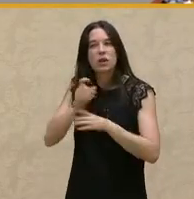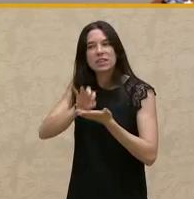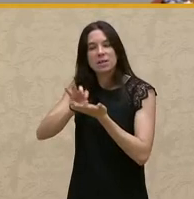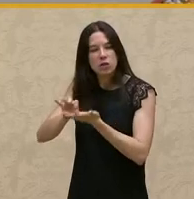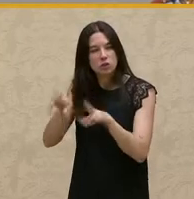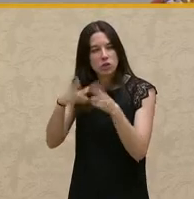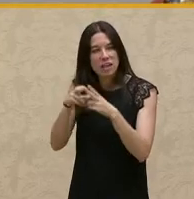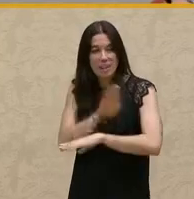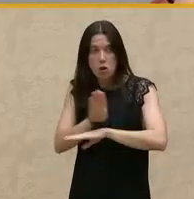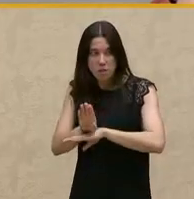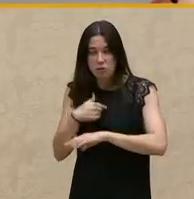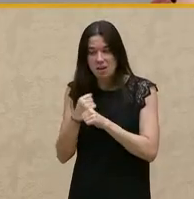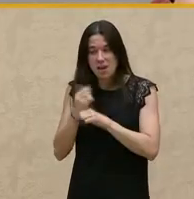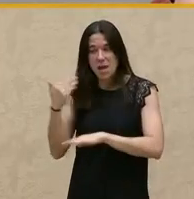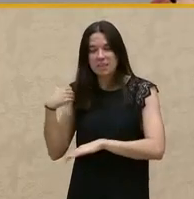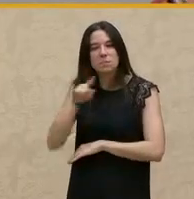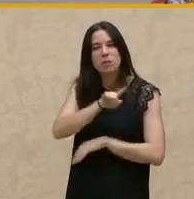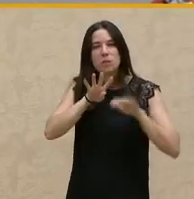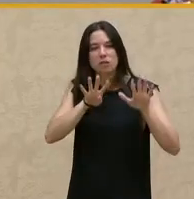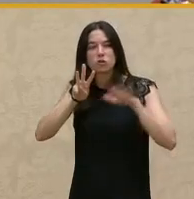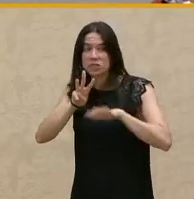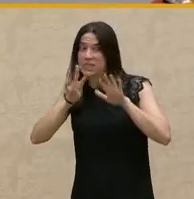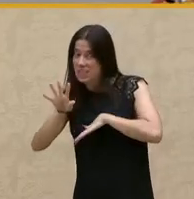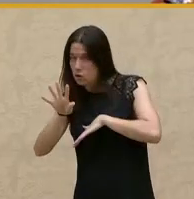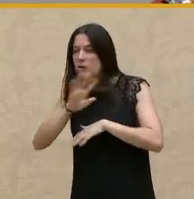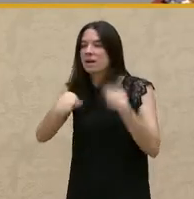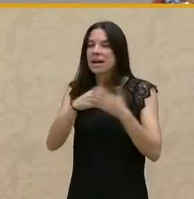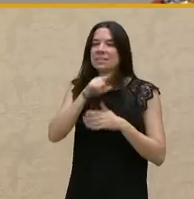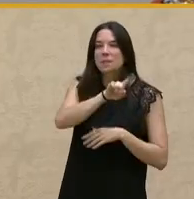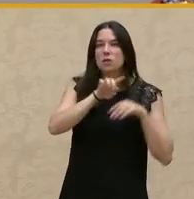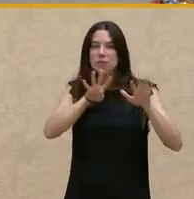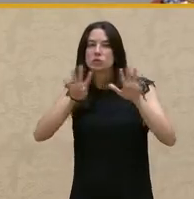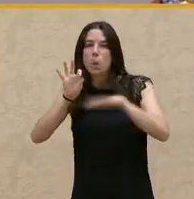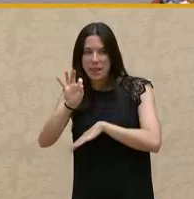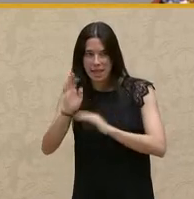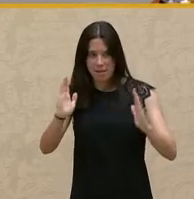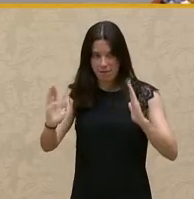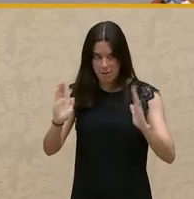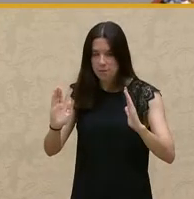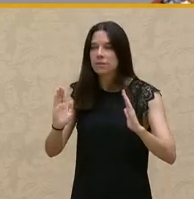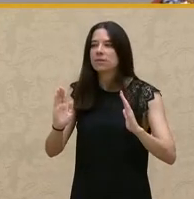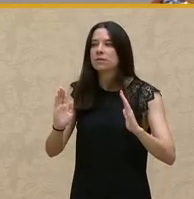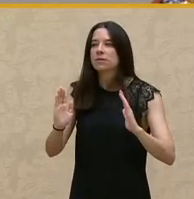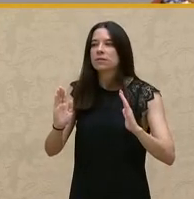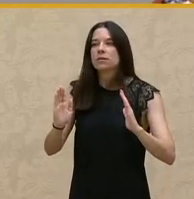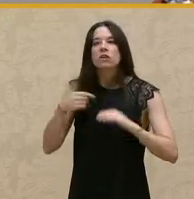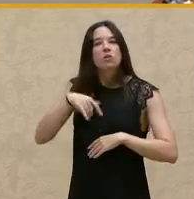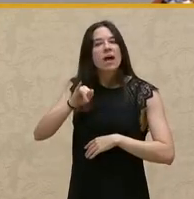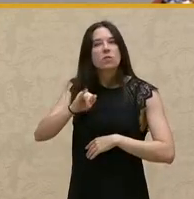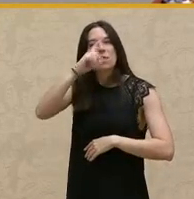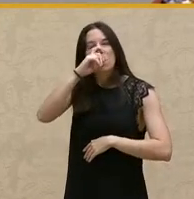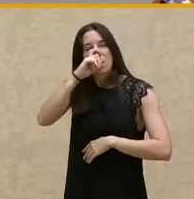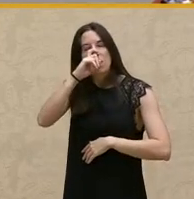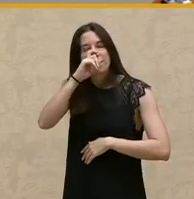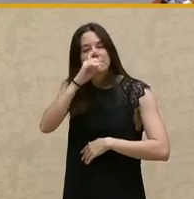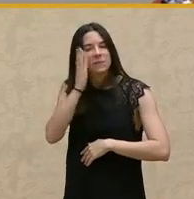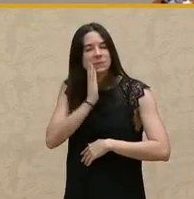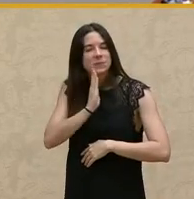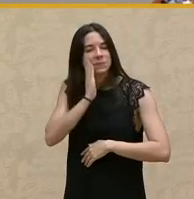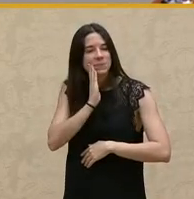de la ONCE entre 1985 y 1990. Tengo que tener un recuerdo entrañable aquí para los que me ayudaron